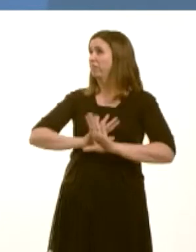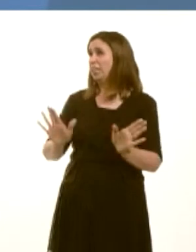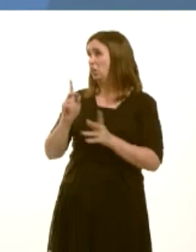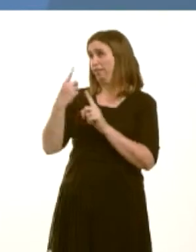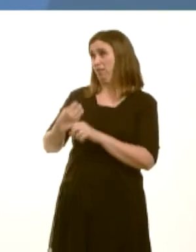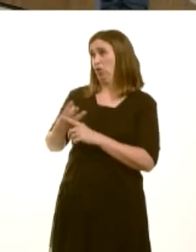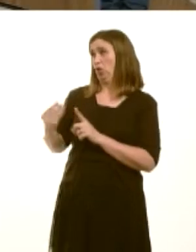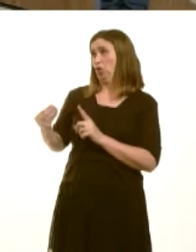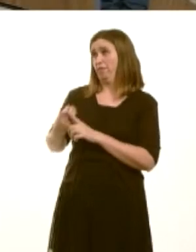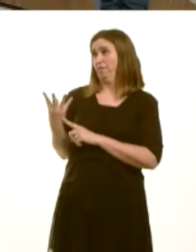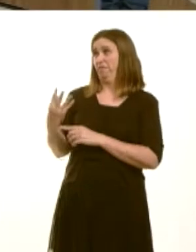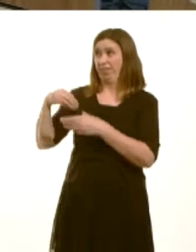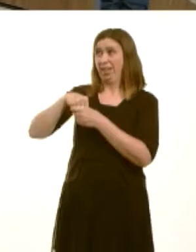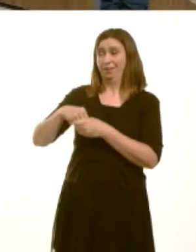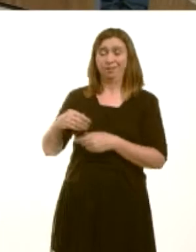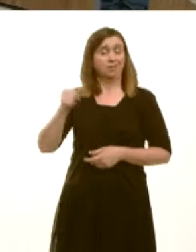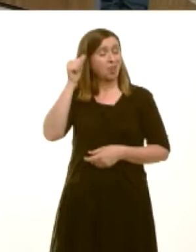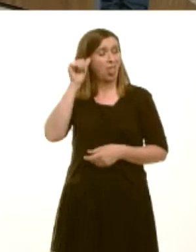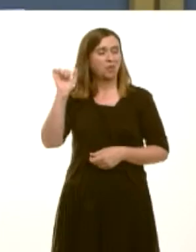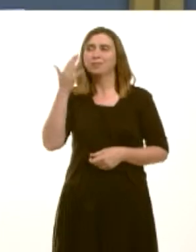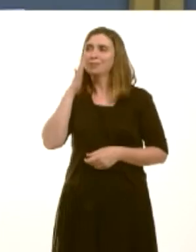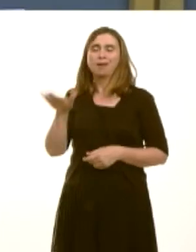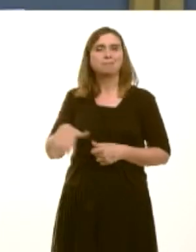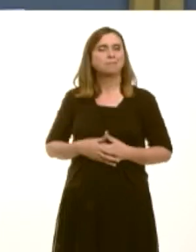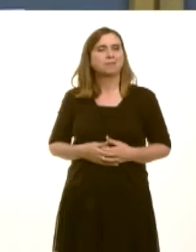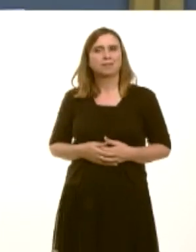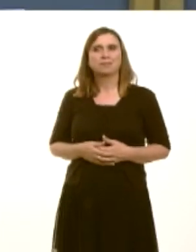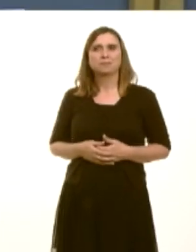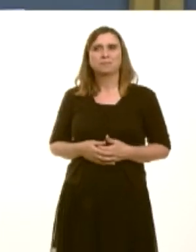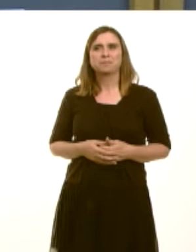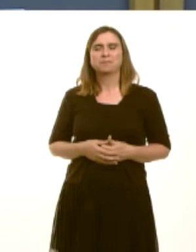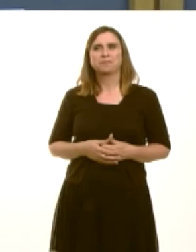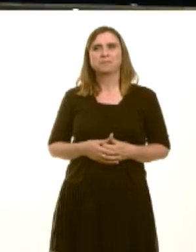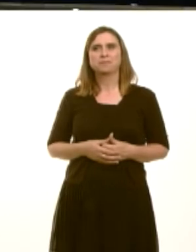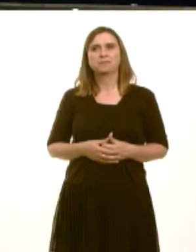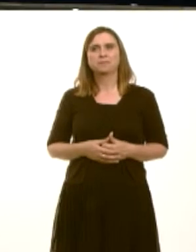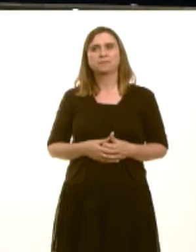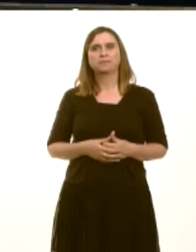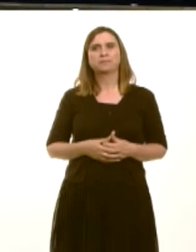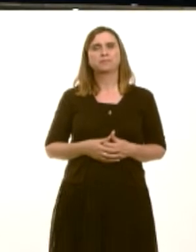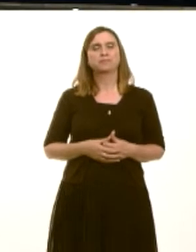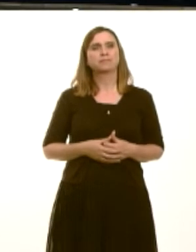Rhodri Glyn Thomas: A gaf i ddiolch iír Prif Weinidog, wrth ateb y cwestiwn blaenorol gennyf i, am gydnabod cyfraniad Plaid Cymru yn sicrhau bod yna gysylltiad awyr a rheilffordd effeithiol